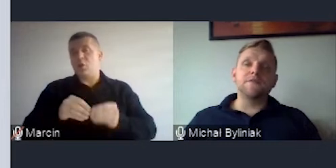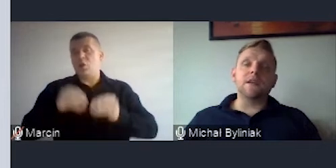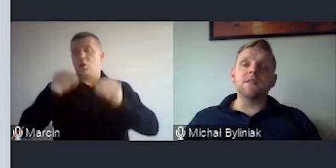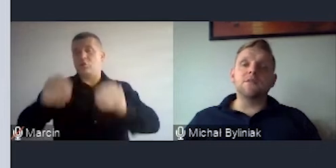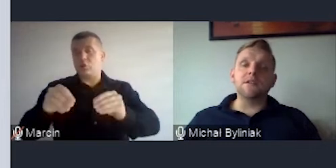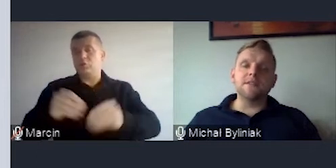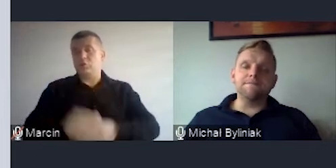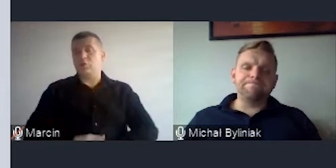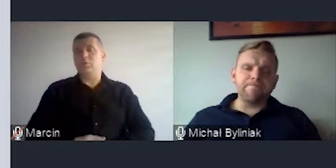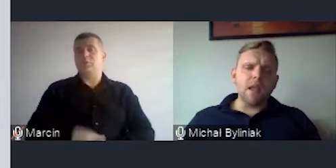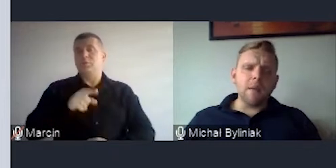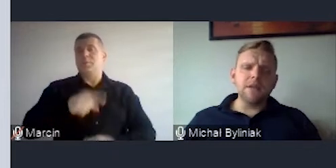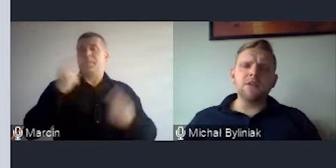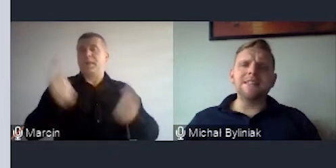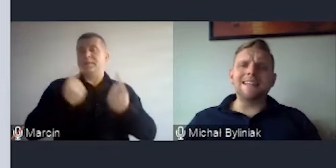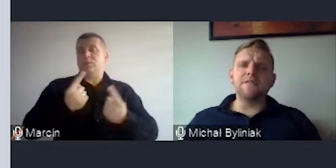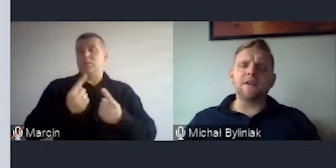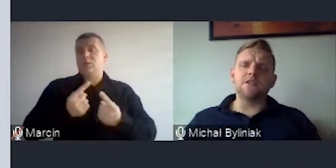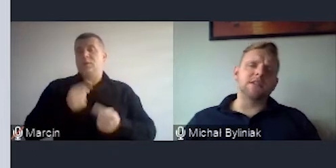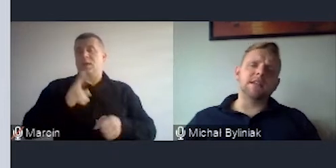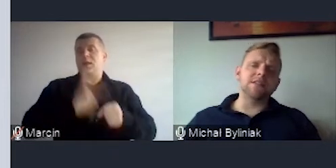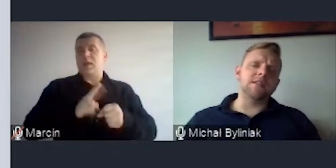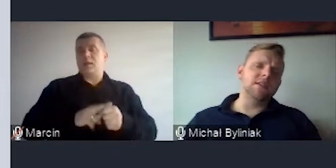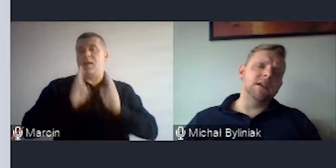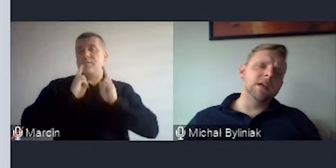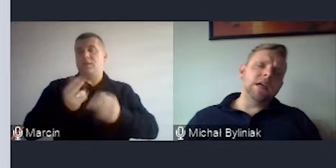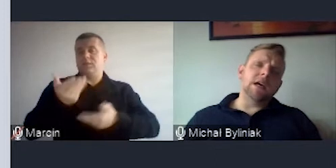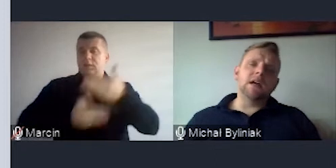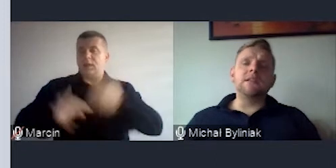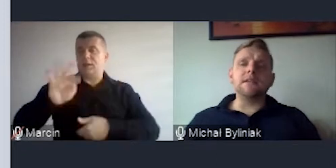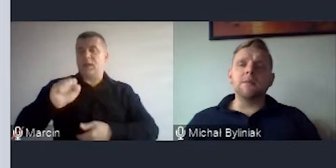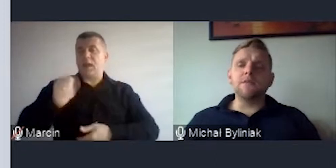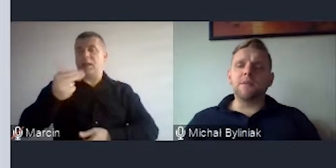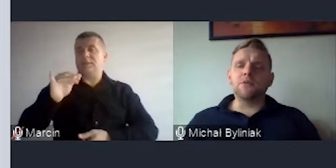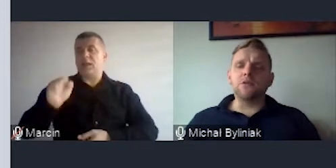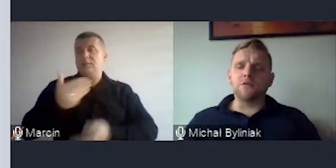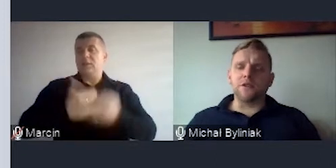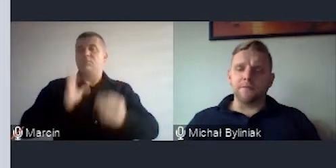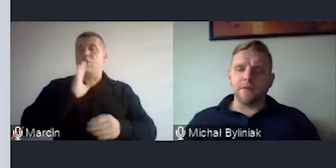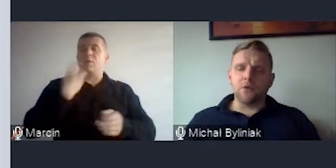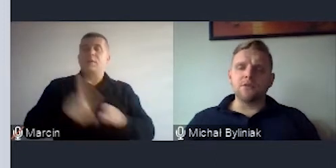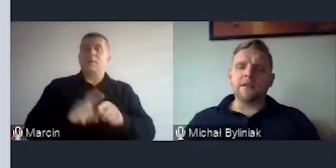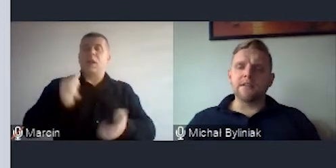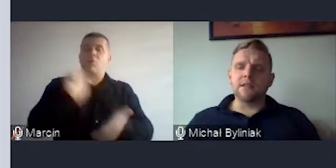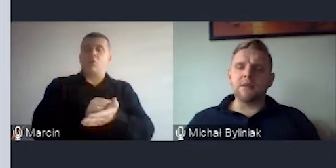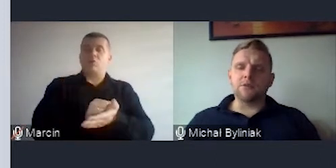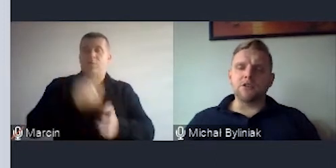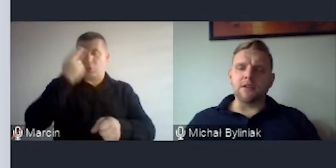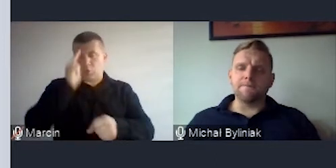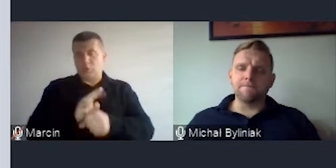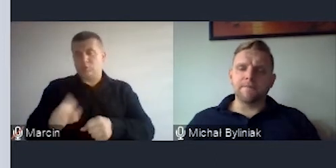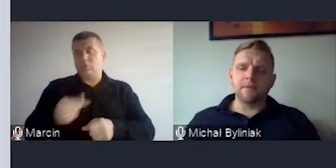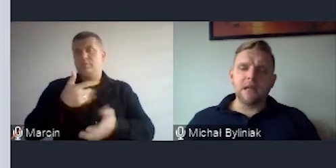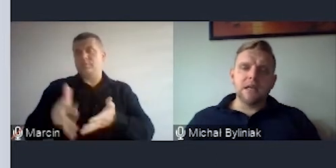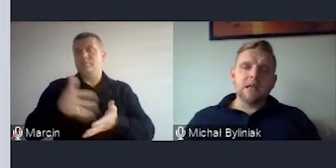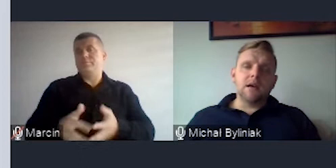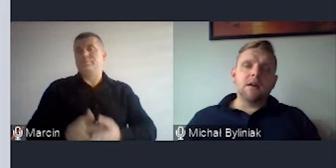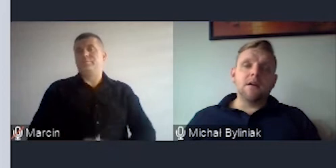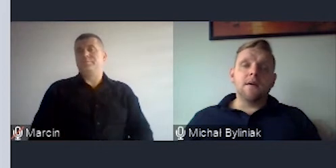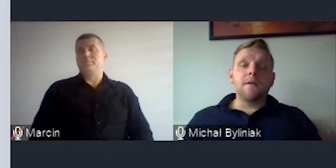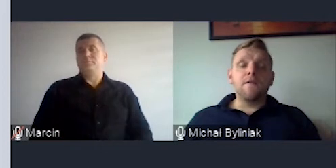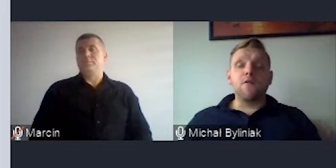W takiej sytuacji będziemy datę faktycznej transakcji, tak samo jak w przypadku gotówki uznawać za datę poniesienia.